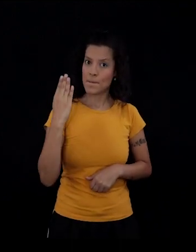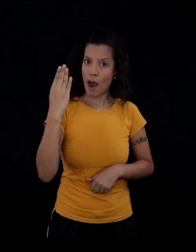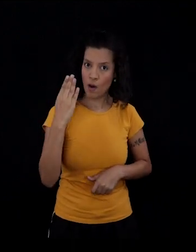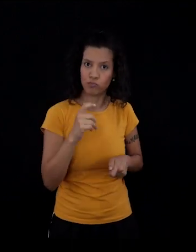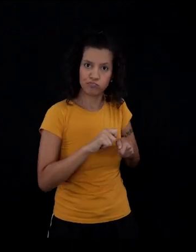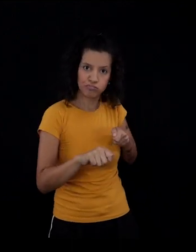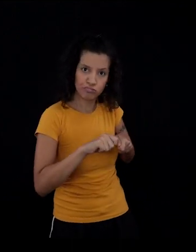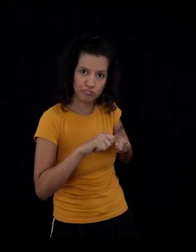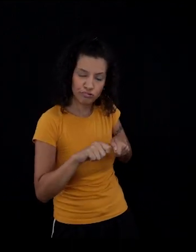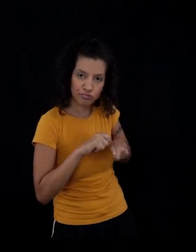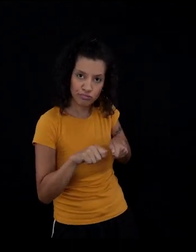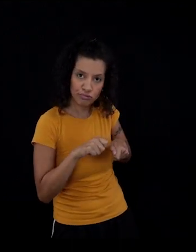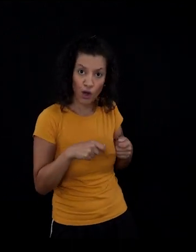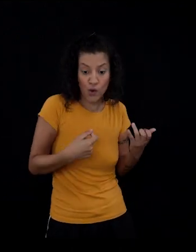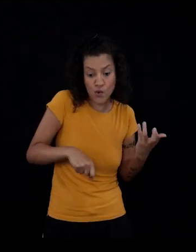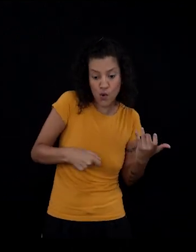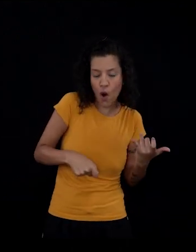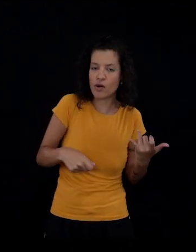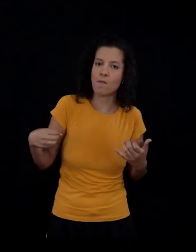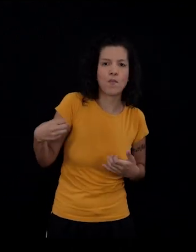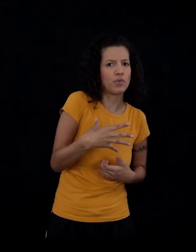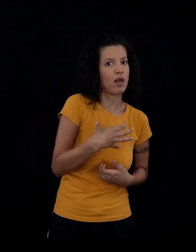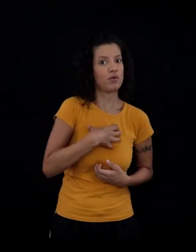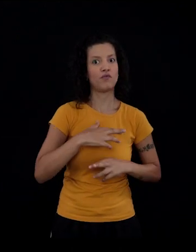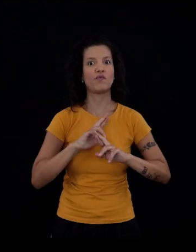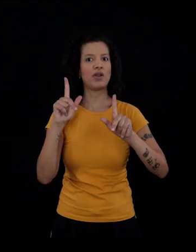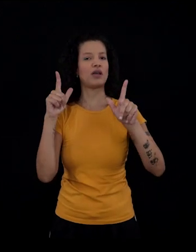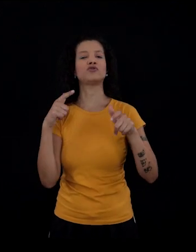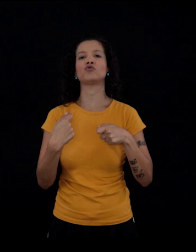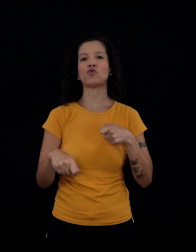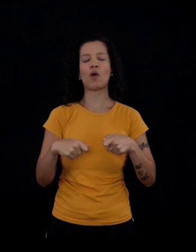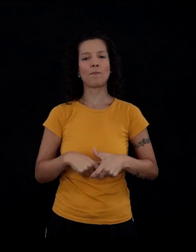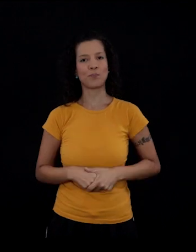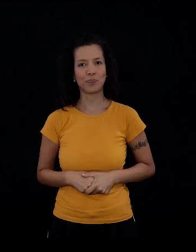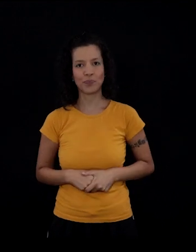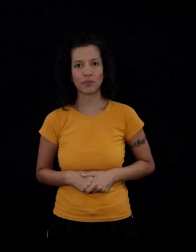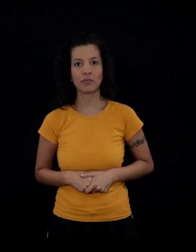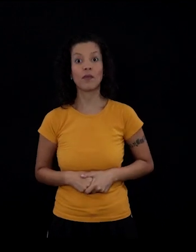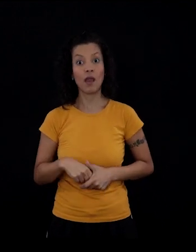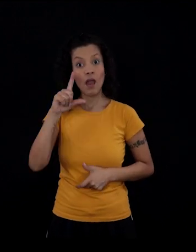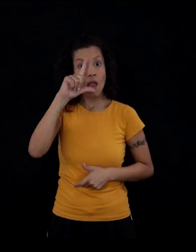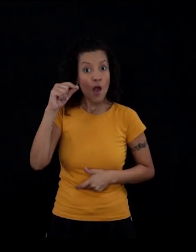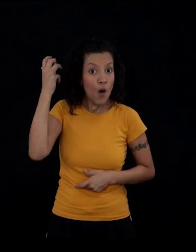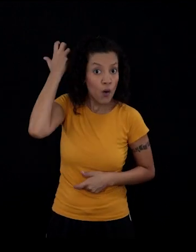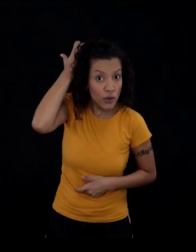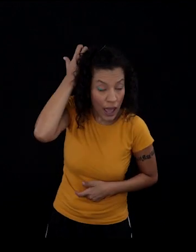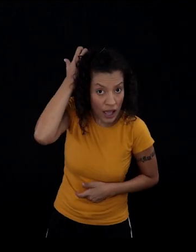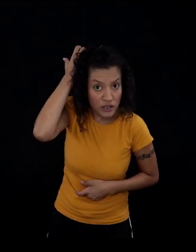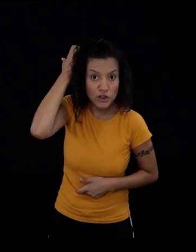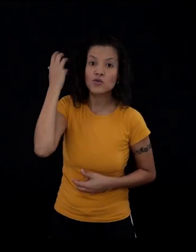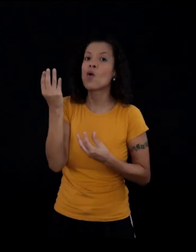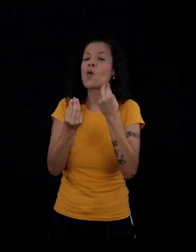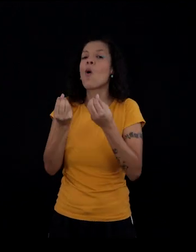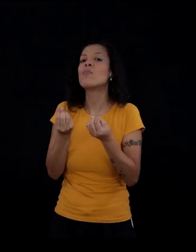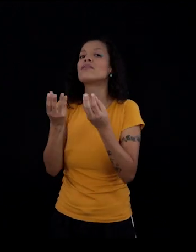de uma outra forma de tocar. Quando a mamãe entrega a música, ela entrega até com os tons que faz com a boca.